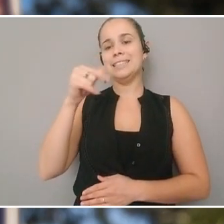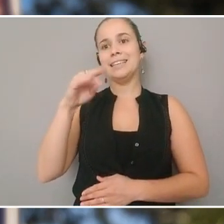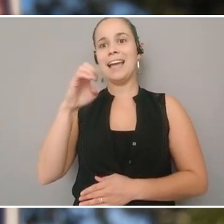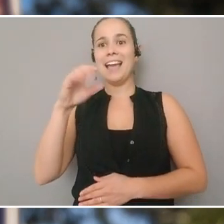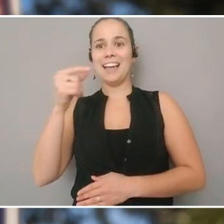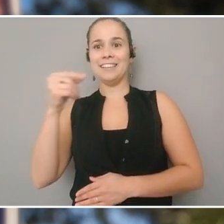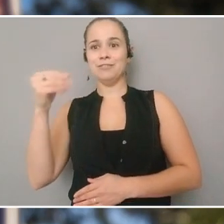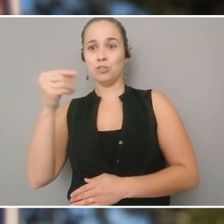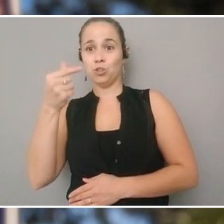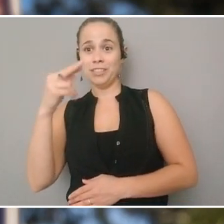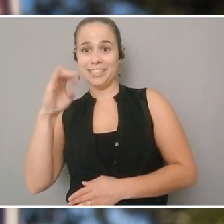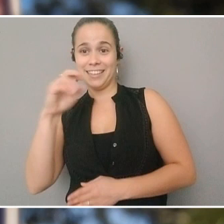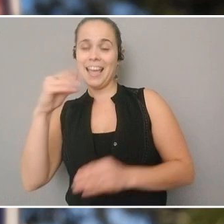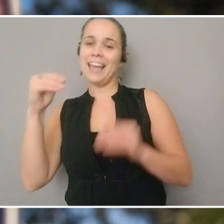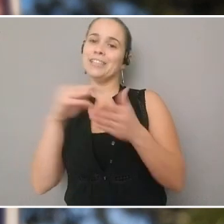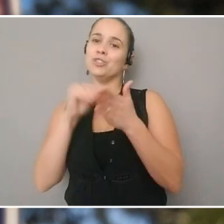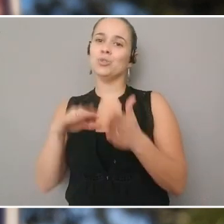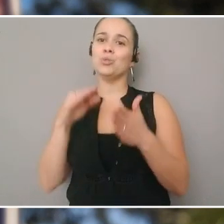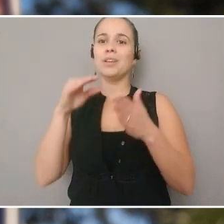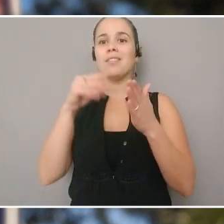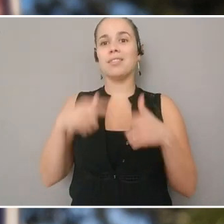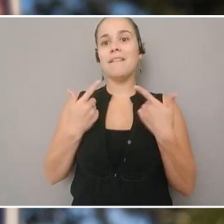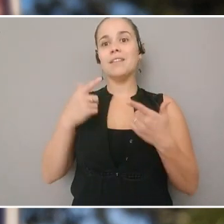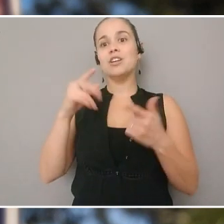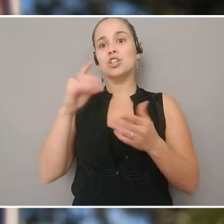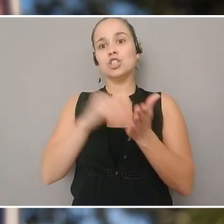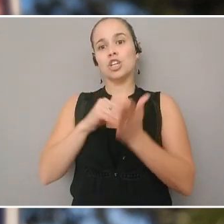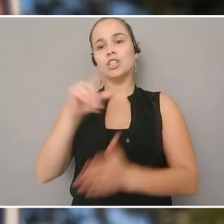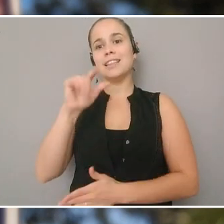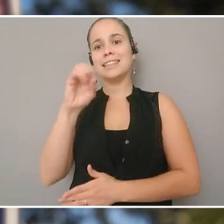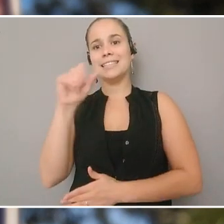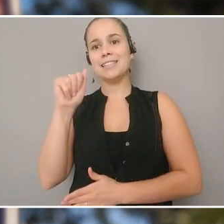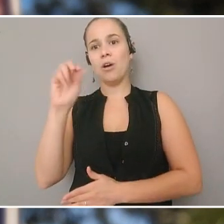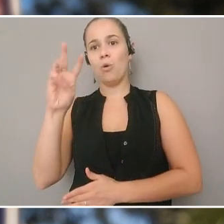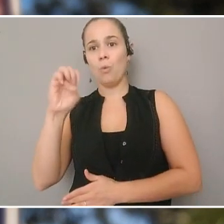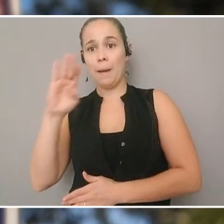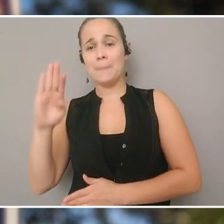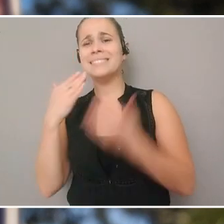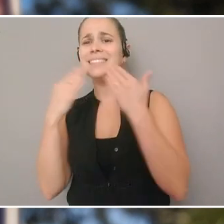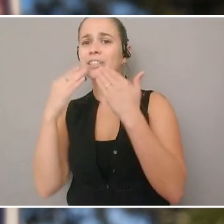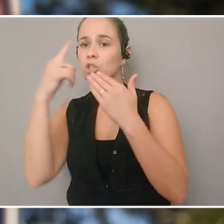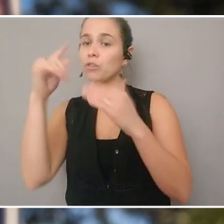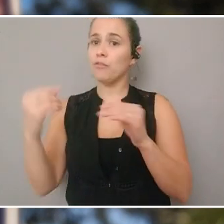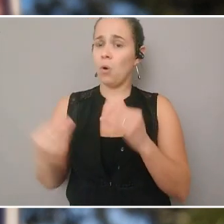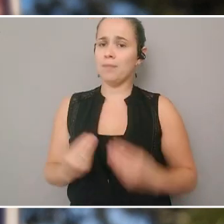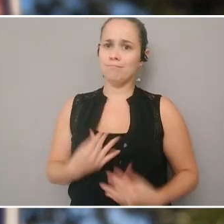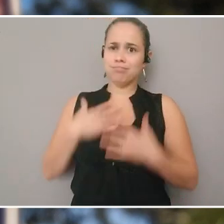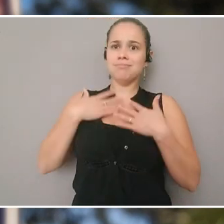Dra. Lisa Webb. Gracias por encender mi